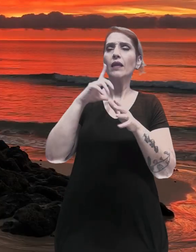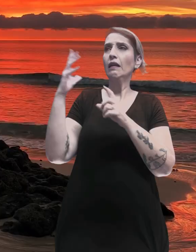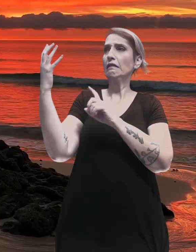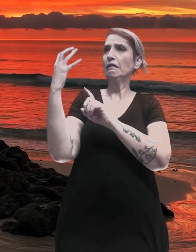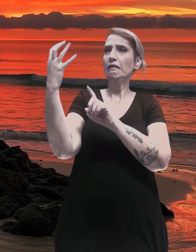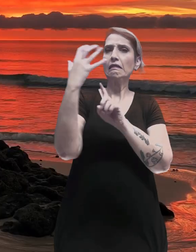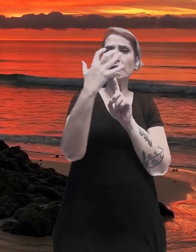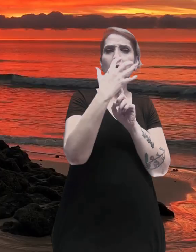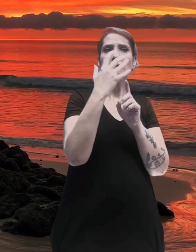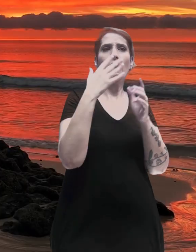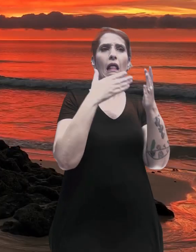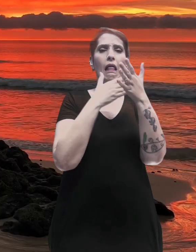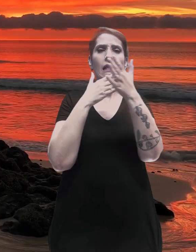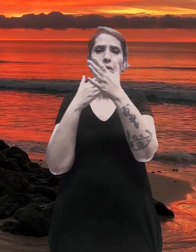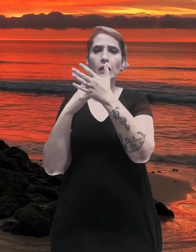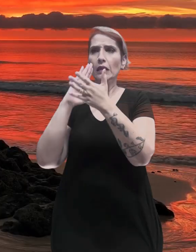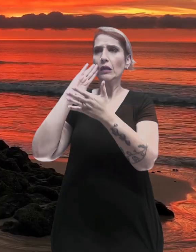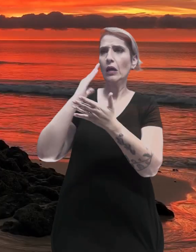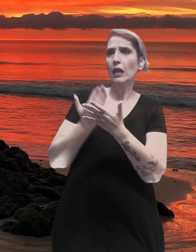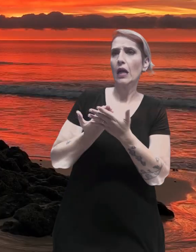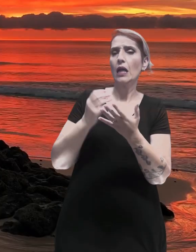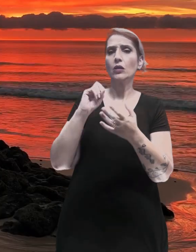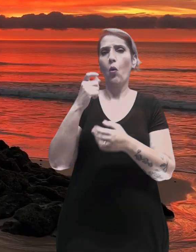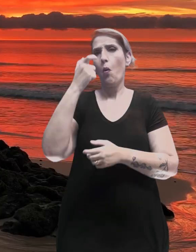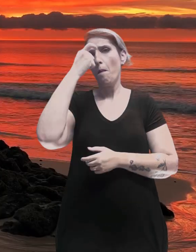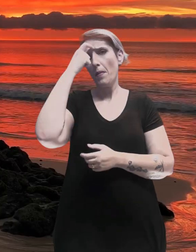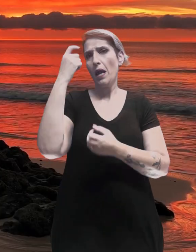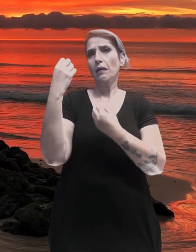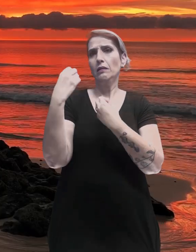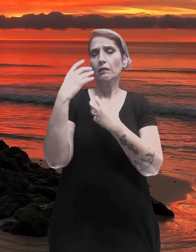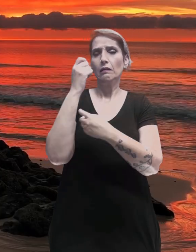pelas crenças limitantes e pelos condicionamentos da mente.